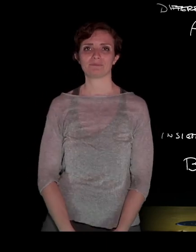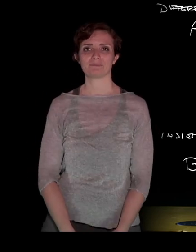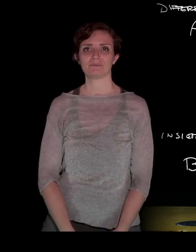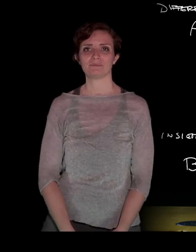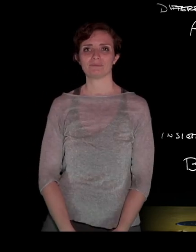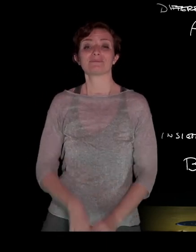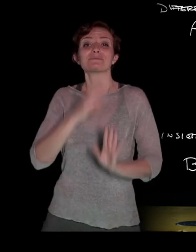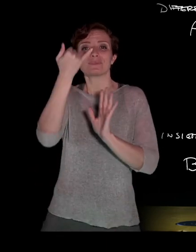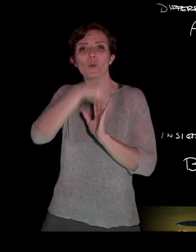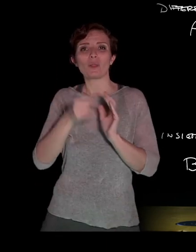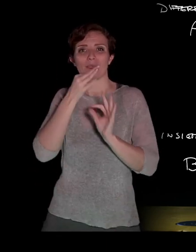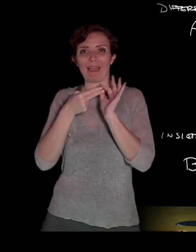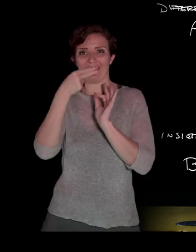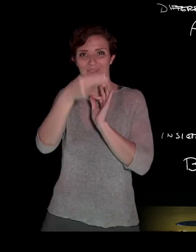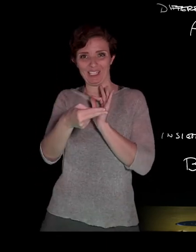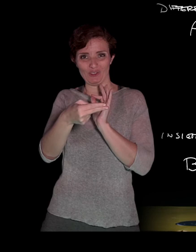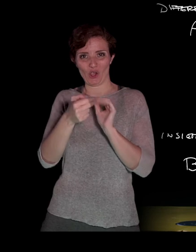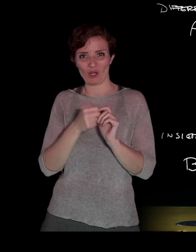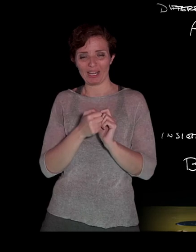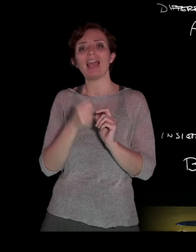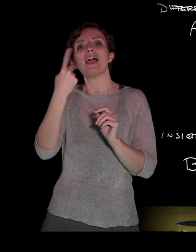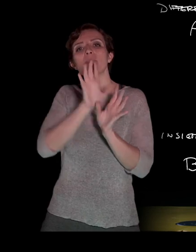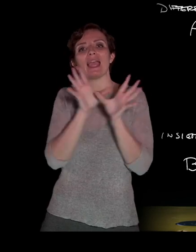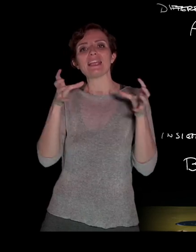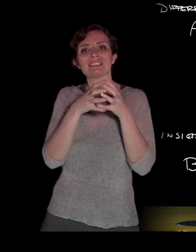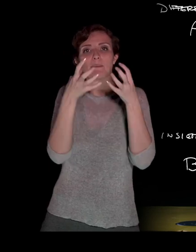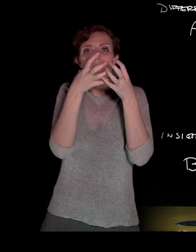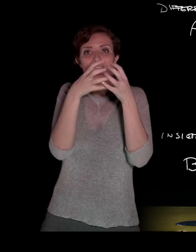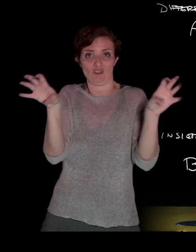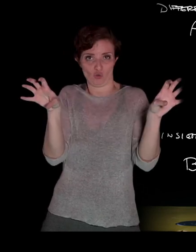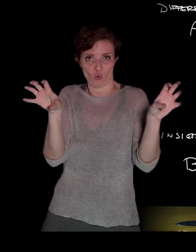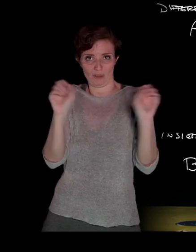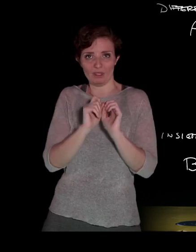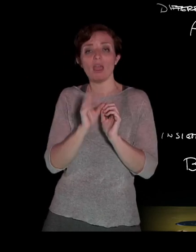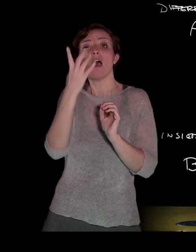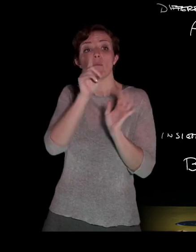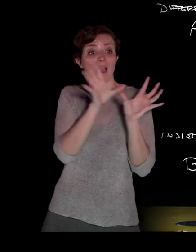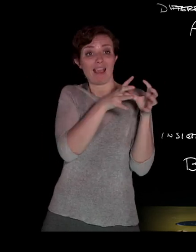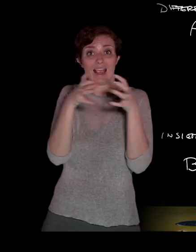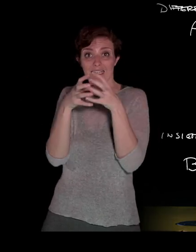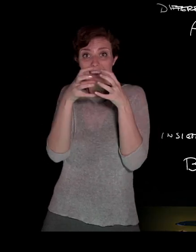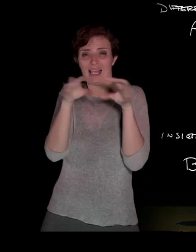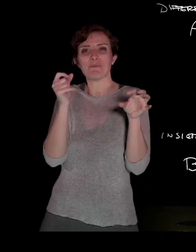L'ultima definizione che voglio darvi, è quella degli insiemi 'disgiunti'. Cioè gli insiemi caratterizzati, come visto in precedenza,